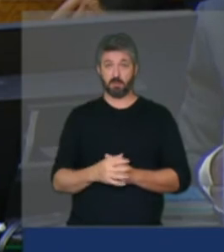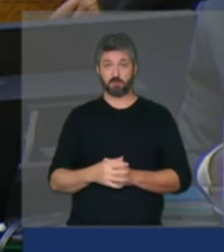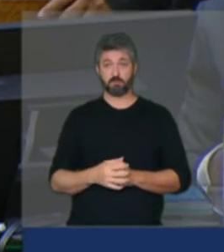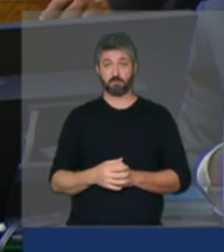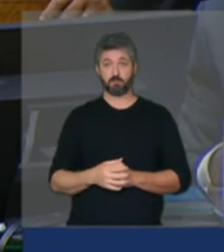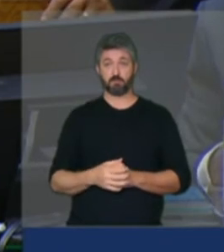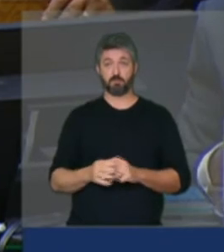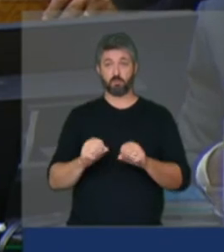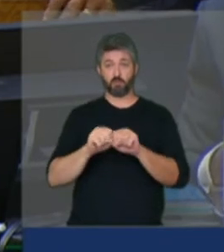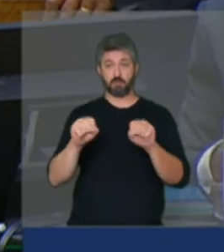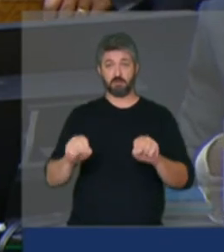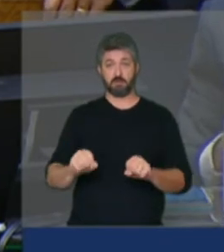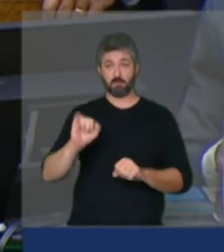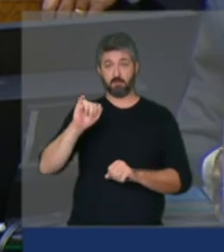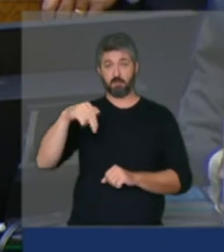NO INFOLEG PARLAMENTAR. PORTANTO, ESTÁ ABERTA A